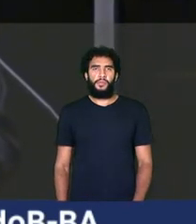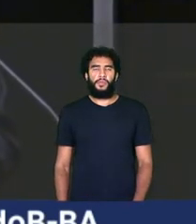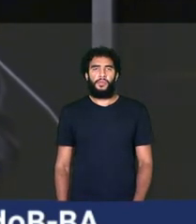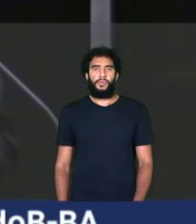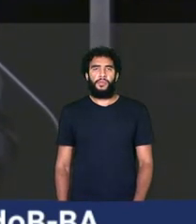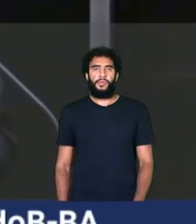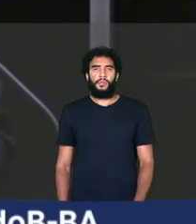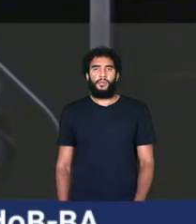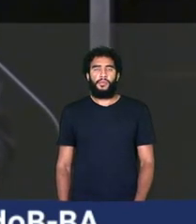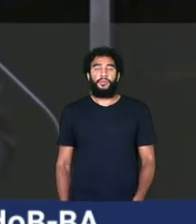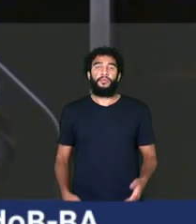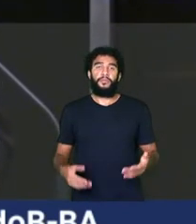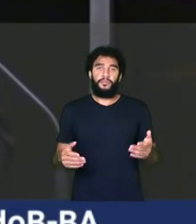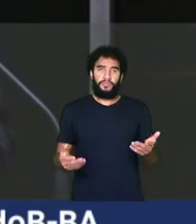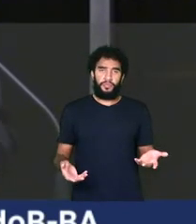SUPLEMENTAR. E EFETIVAMENTE ISSO PARA NÓS, NÉ , É ALGO